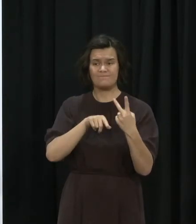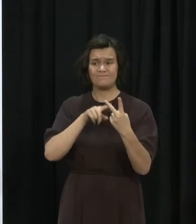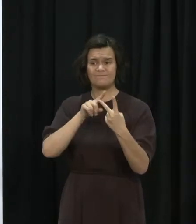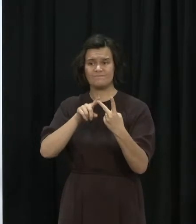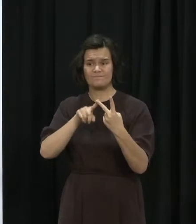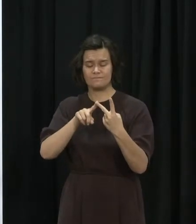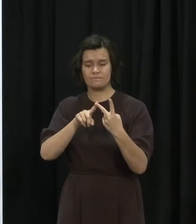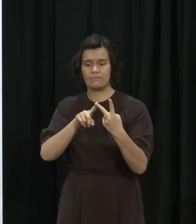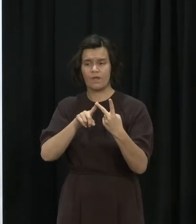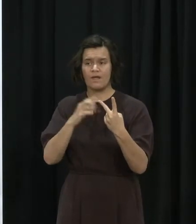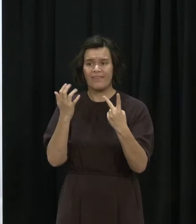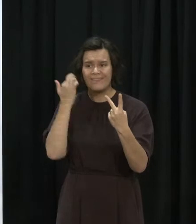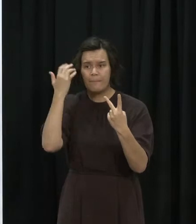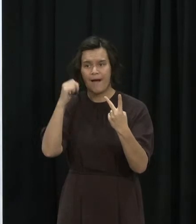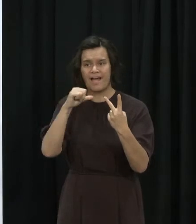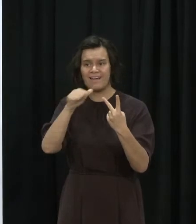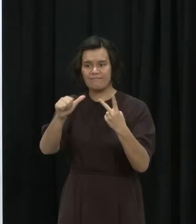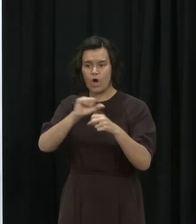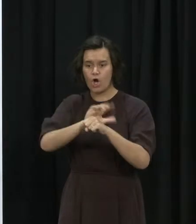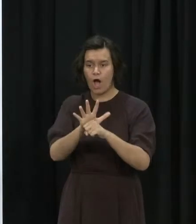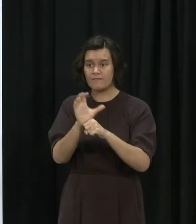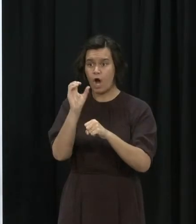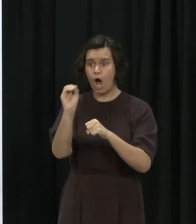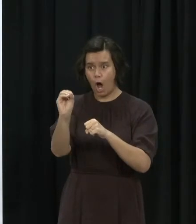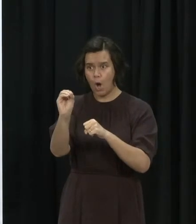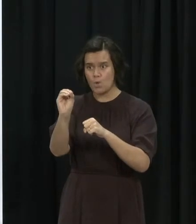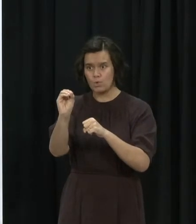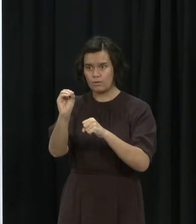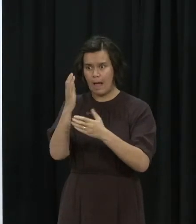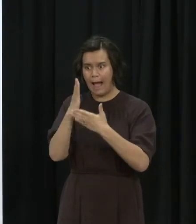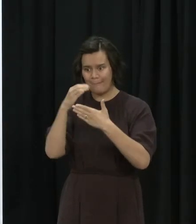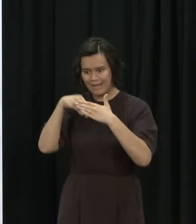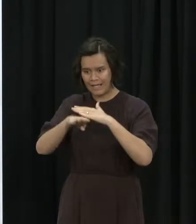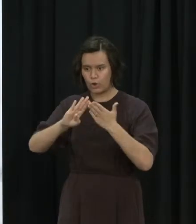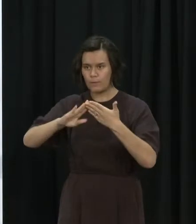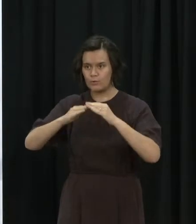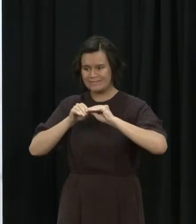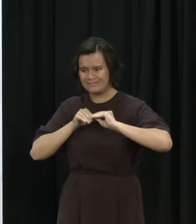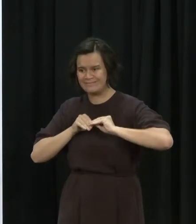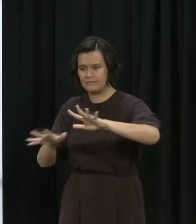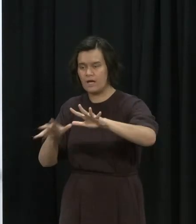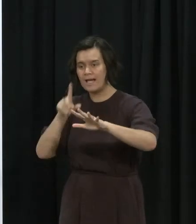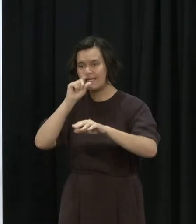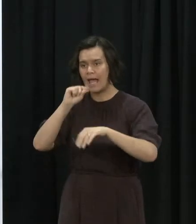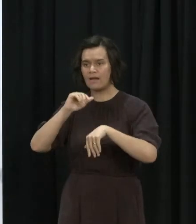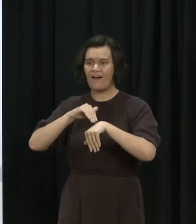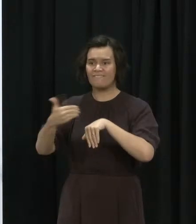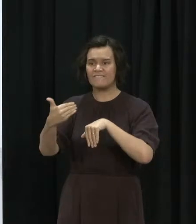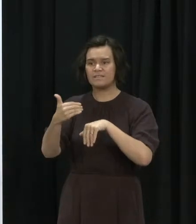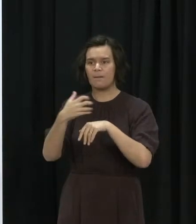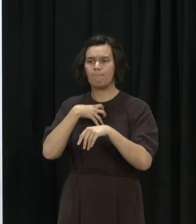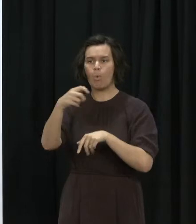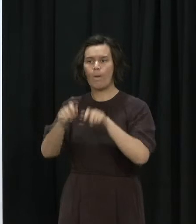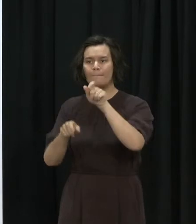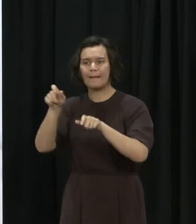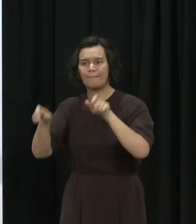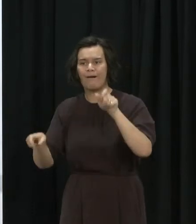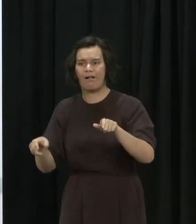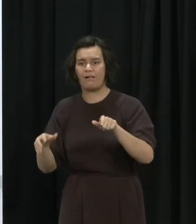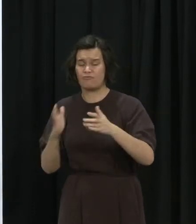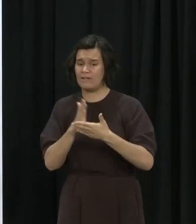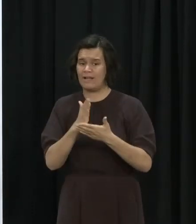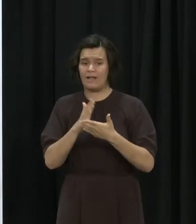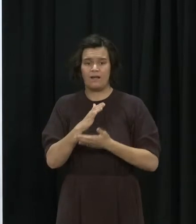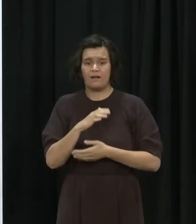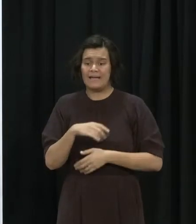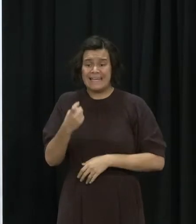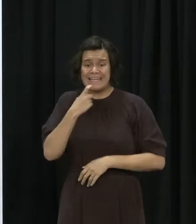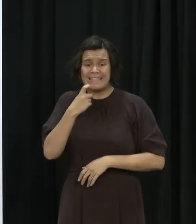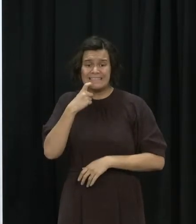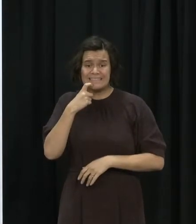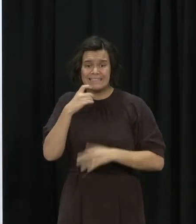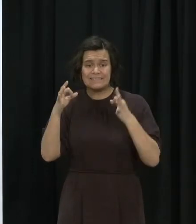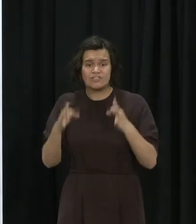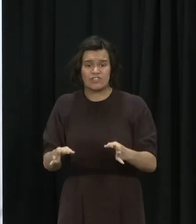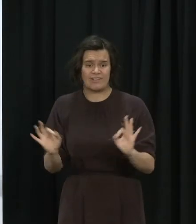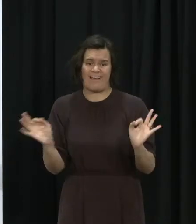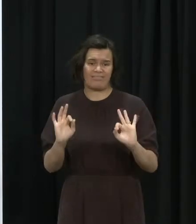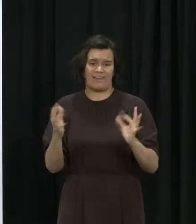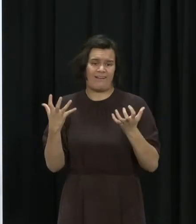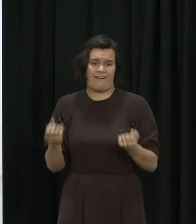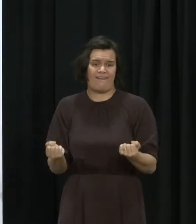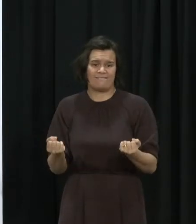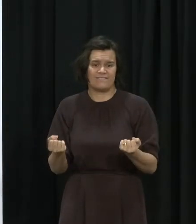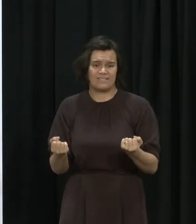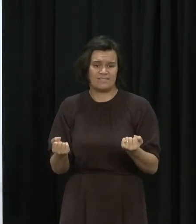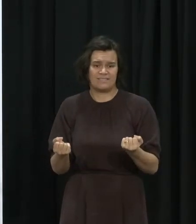te wa roa. Ko nga paanga o te